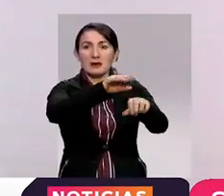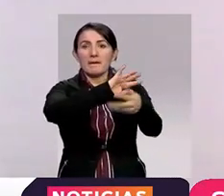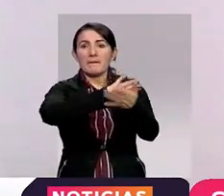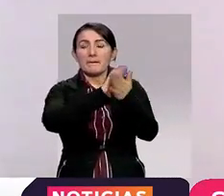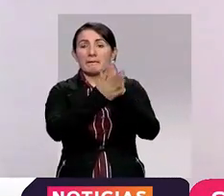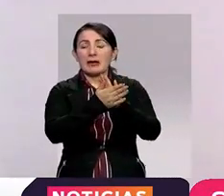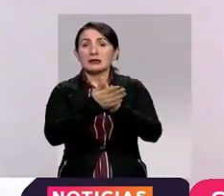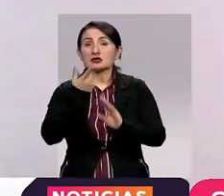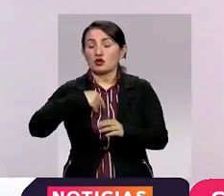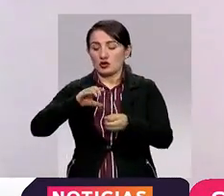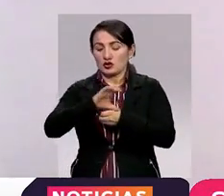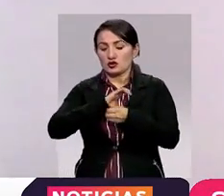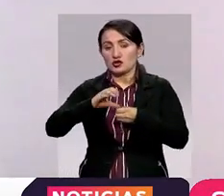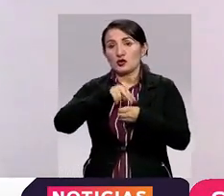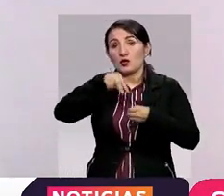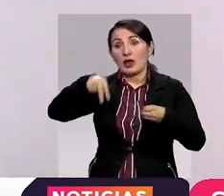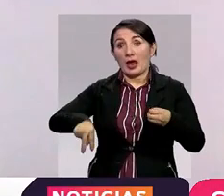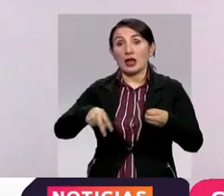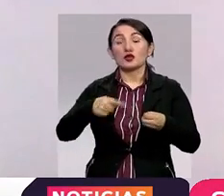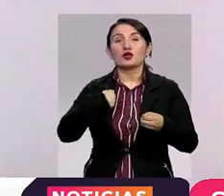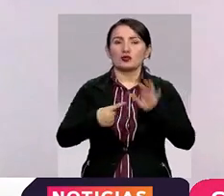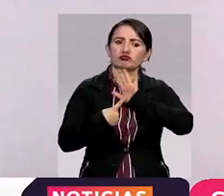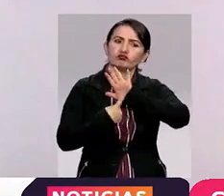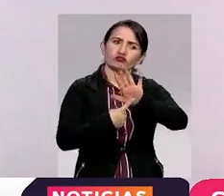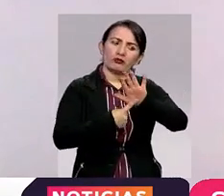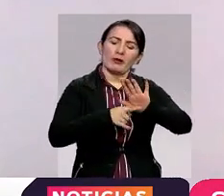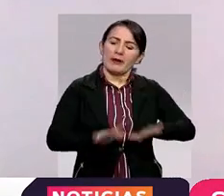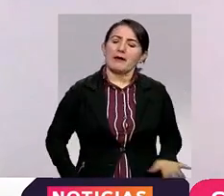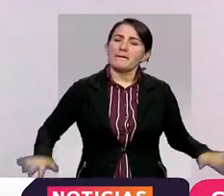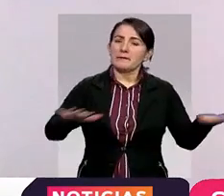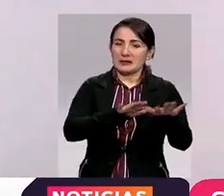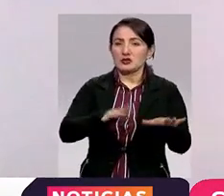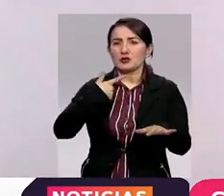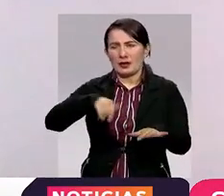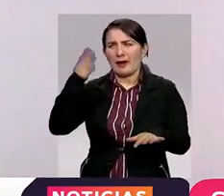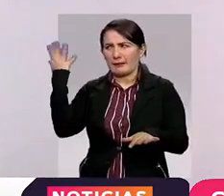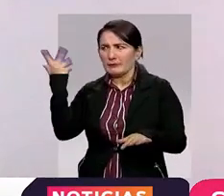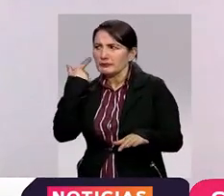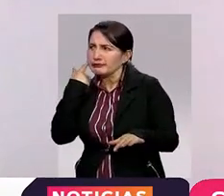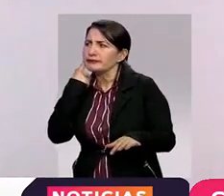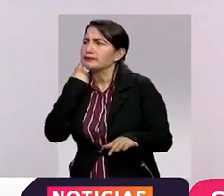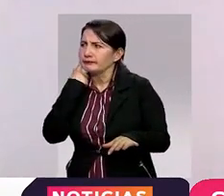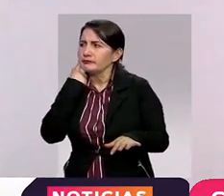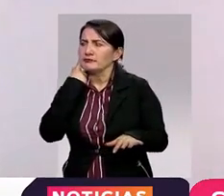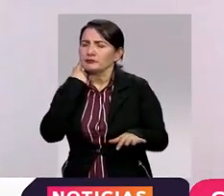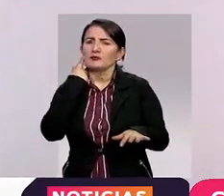MOVILIZACIONES, GENERALMENTE, SON PACíFICAS Y SON POCAS LAS PERSONAS QUE ENTRAN A HACER VANDALISMO Y HAY QUE